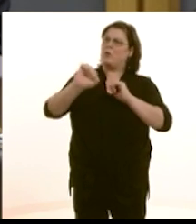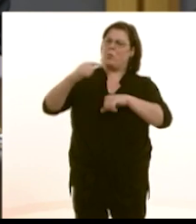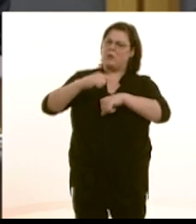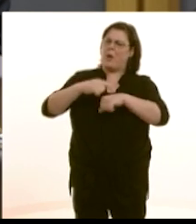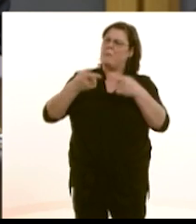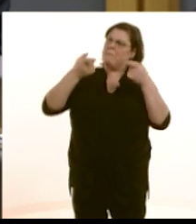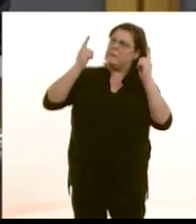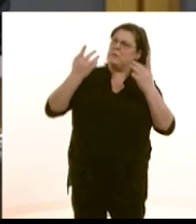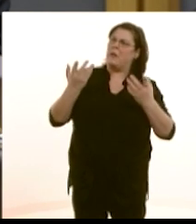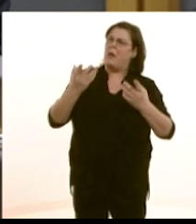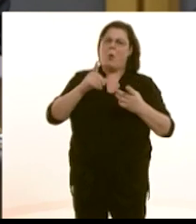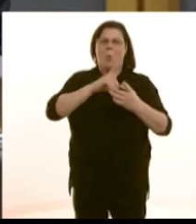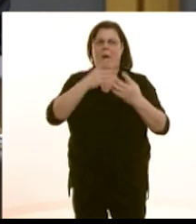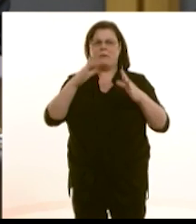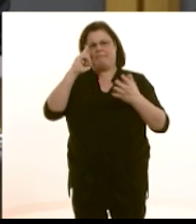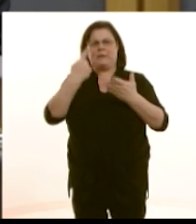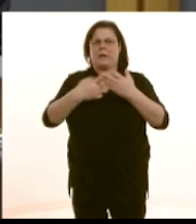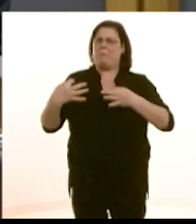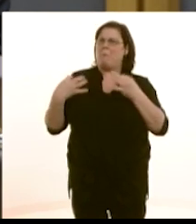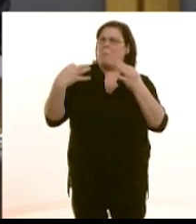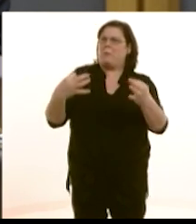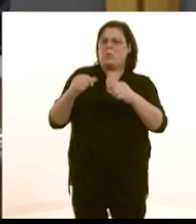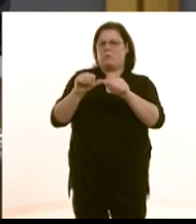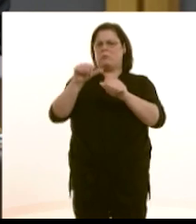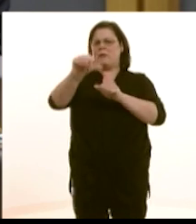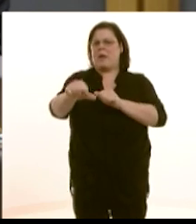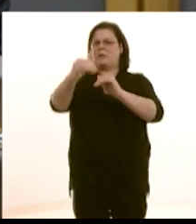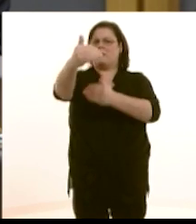fel Llywodraeth, aíi ohirio ar gyfer y Cynulliad nesaf, drwy gyflwyno ymgynghoriad yn unig